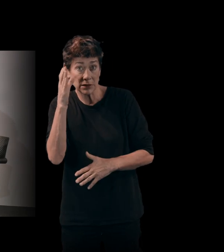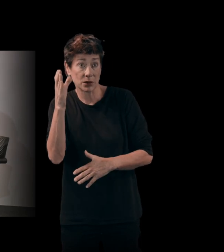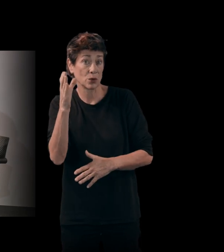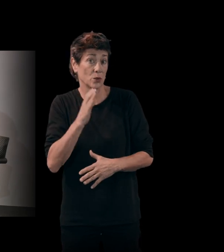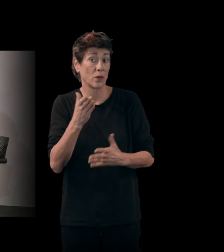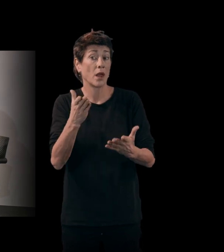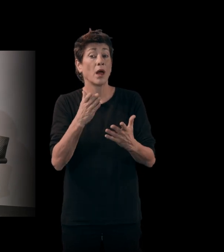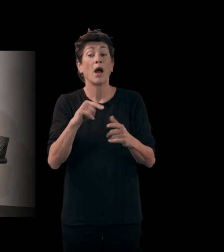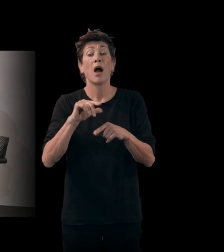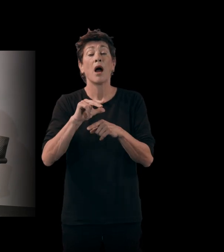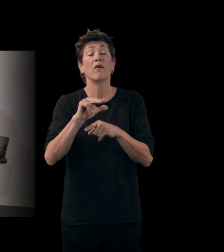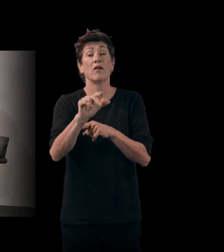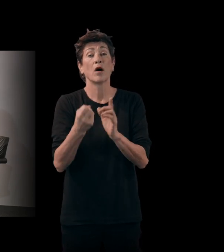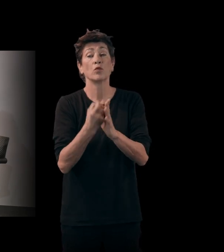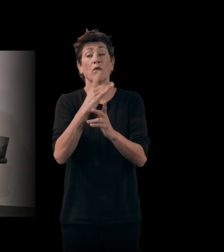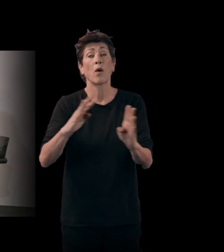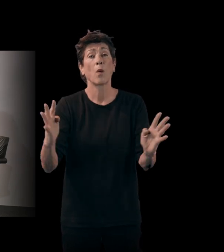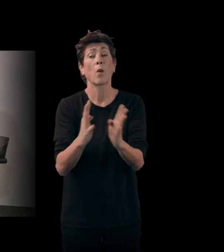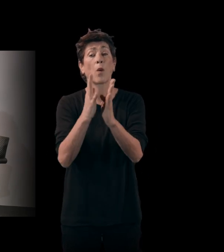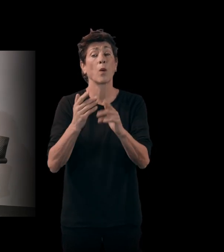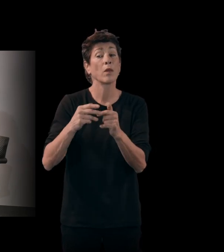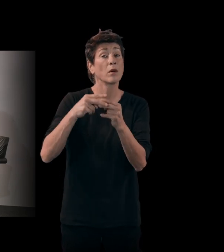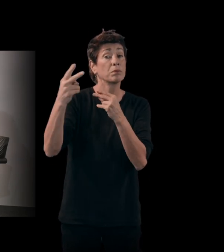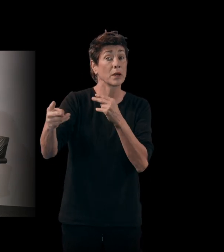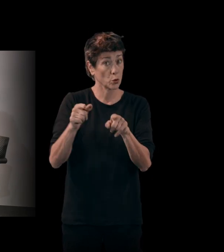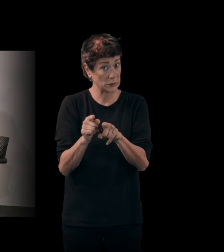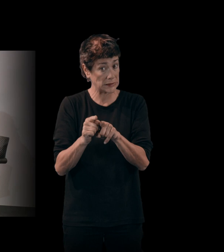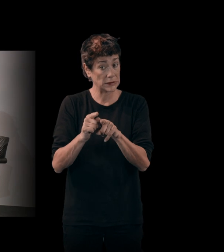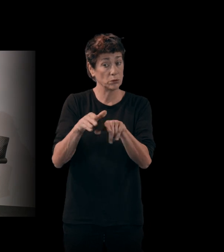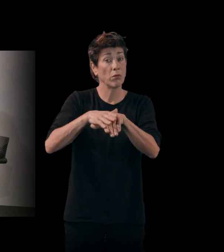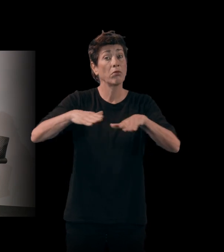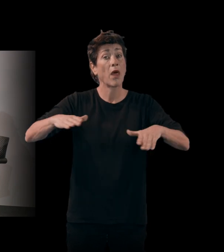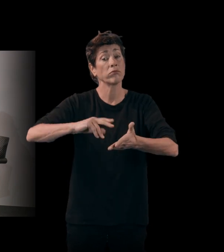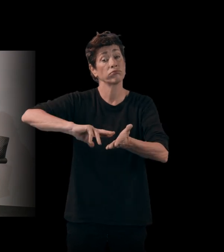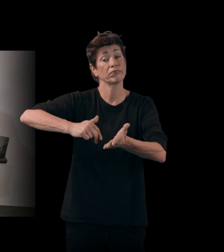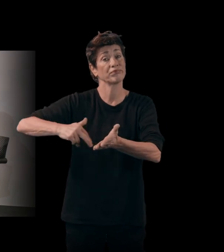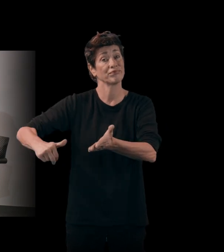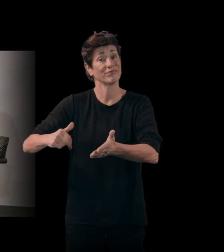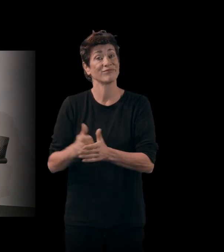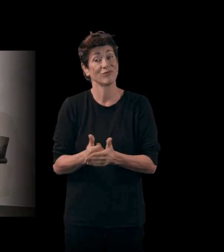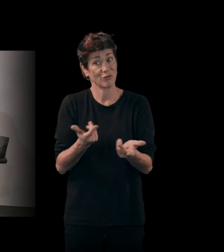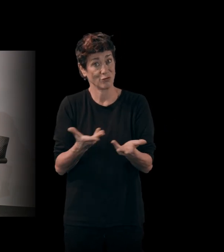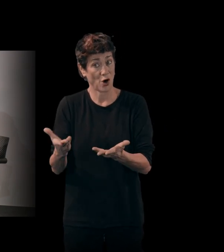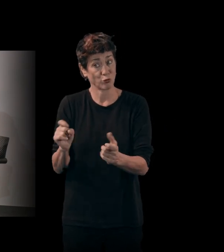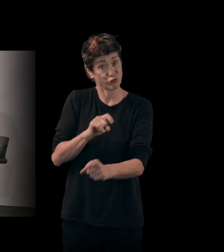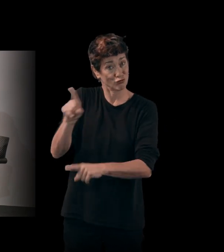Il y a une rencontre qui va démarrer pas loin, mais il y a aussi Fabien que vous pouvez retrouver à la table de dédicace parce que vous pouvez avoir encore d’autres questions vous-mêmes.